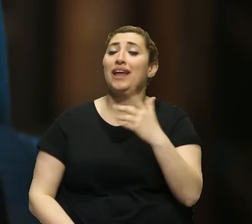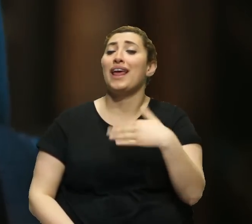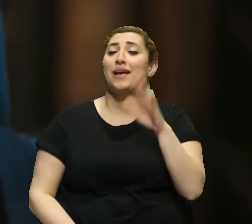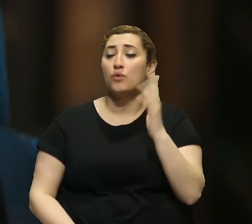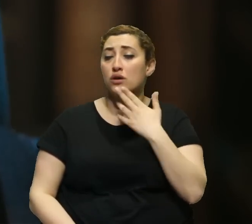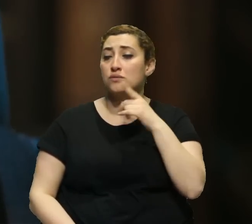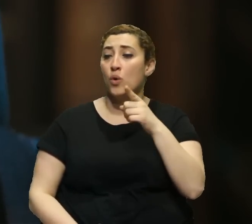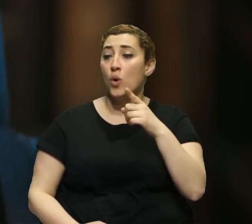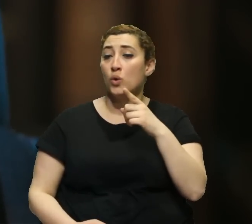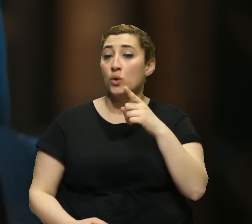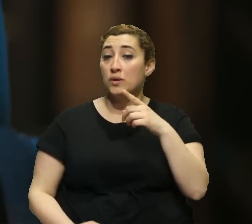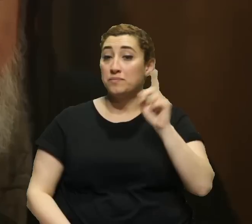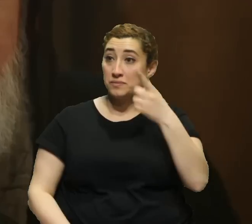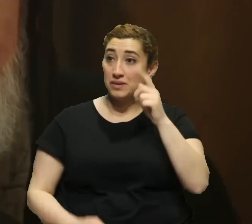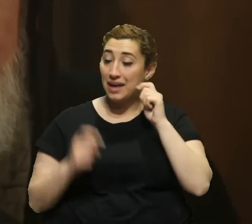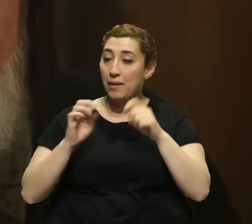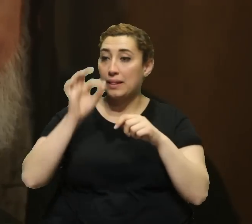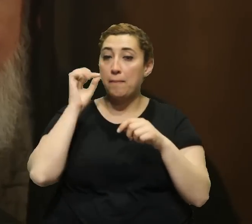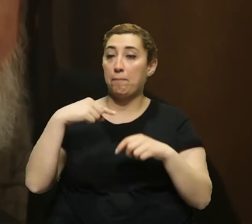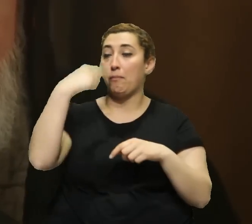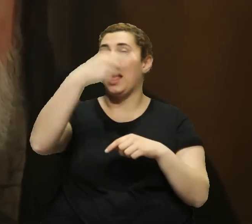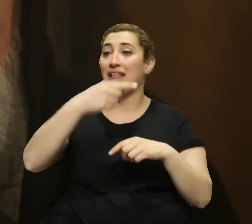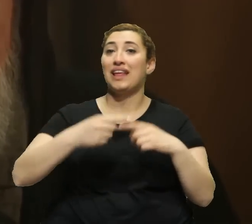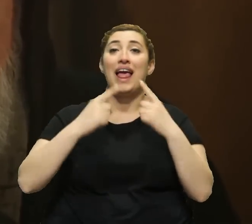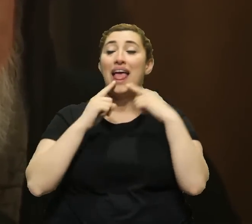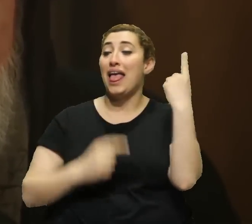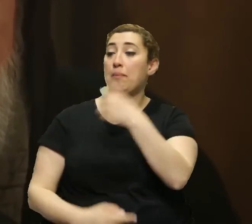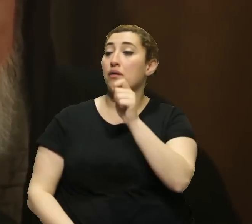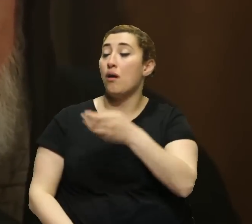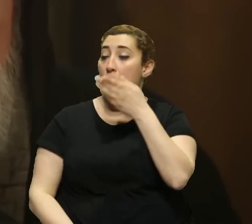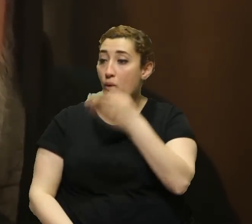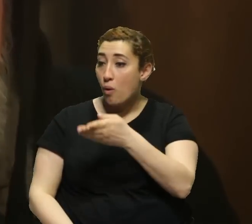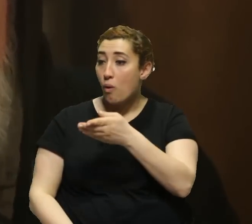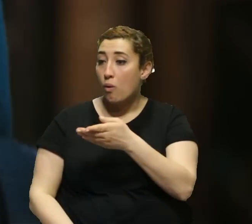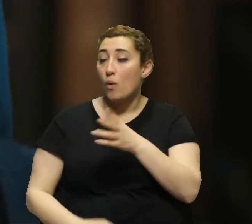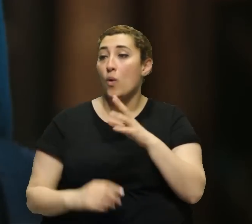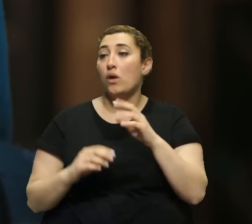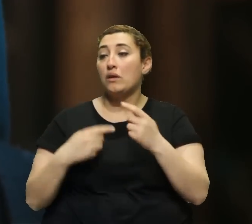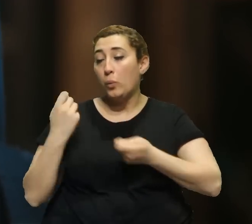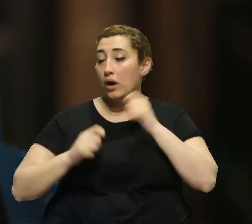(Şeyh) Onun Ağa'sı da Bey'dir. Yetkiyi alan onlar, veren onlar.